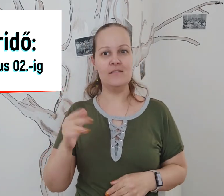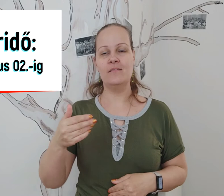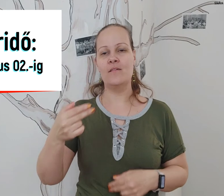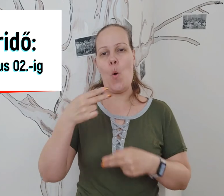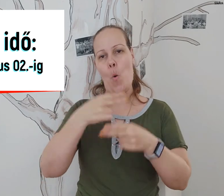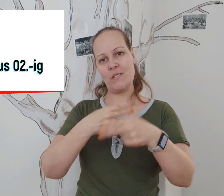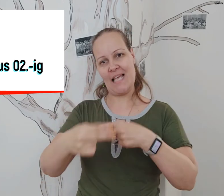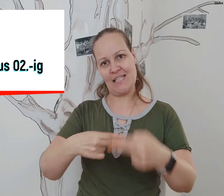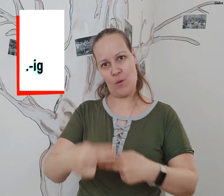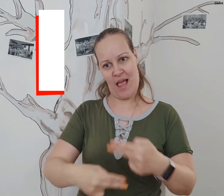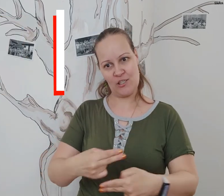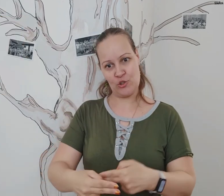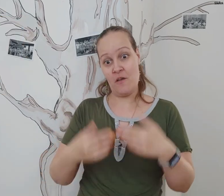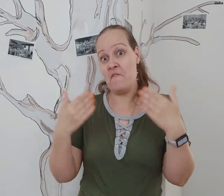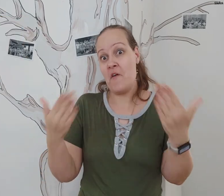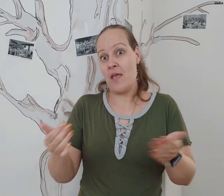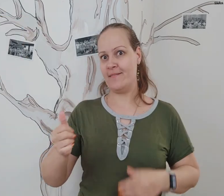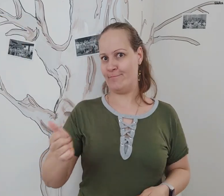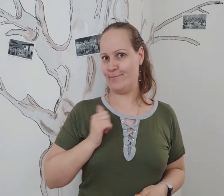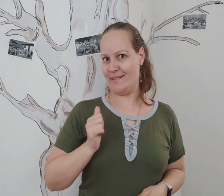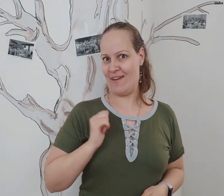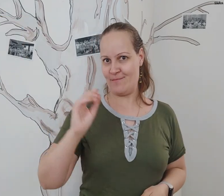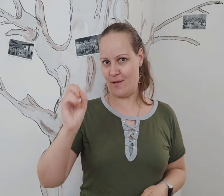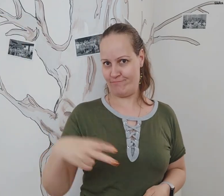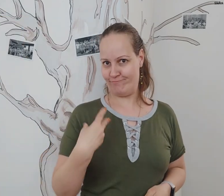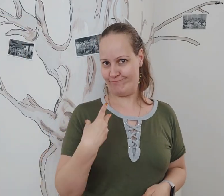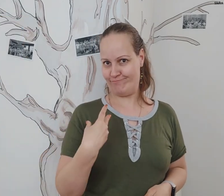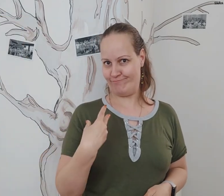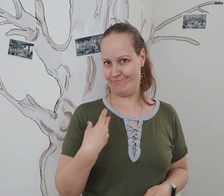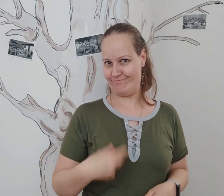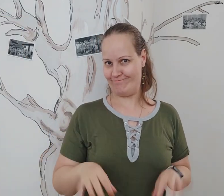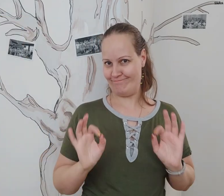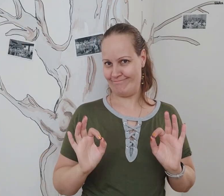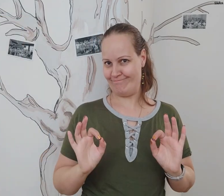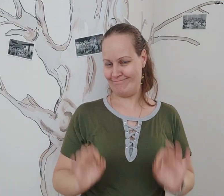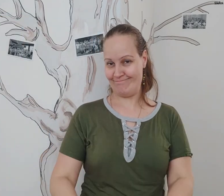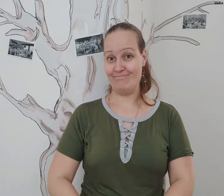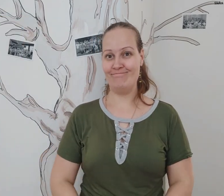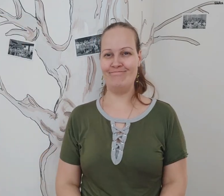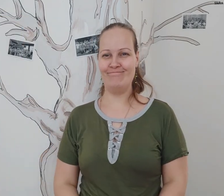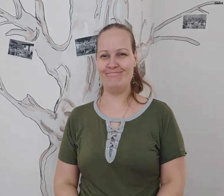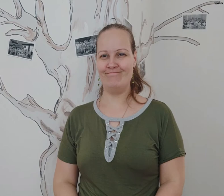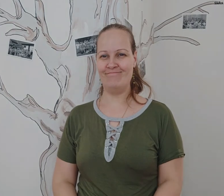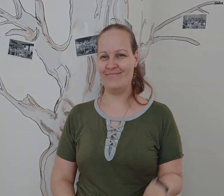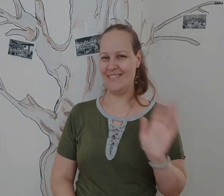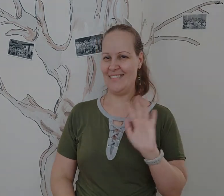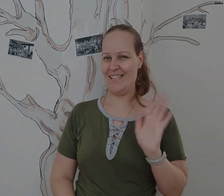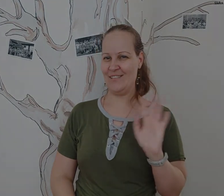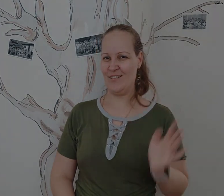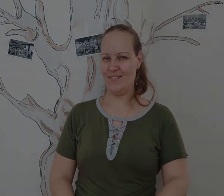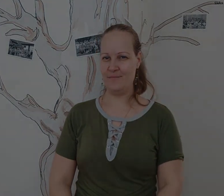hozzászólásban vagy privátban üzeni. Rendben! Sziasztok!